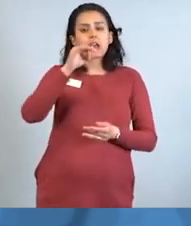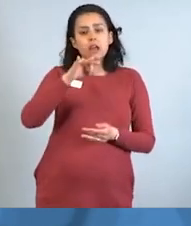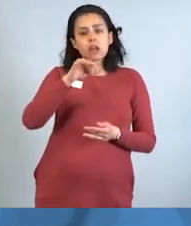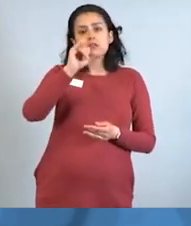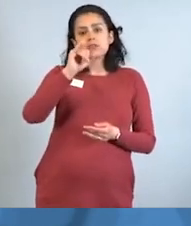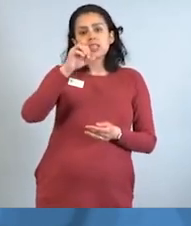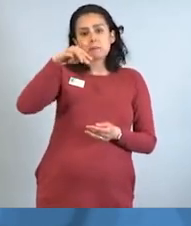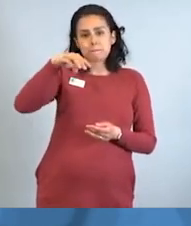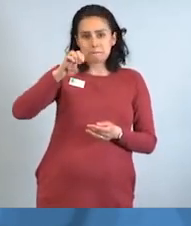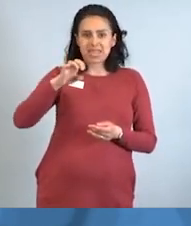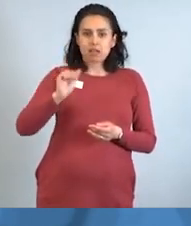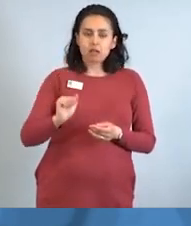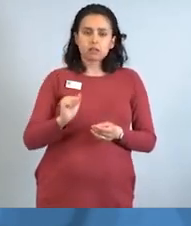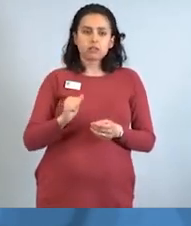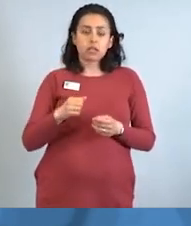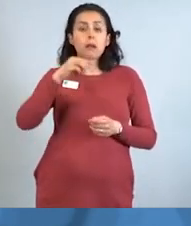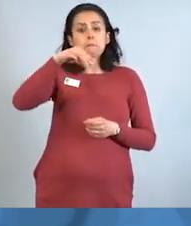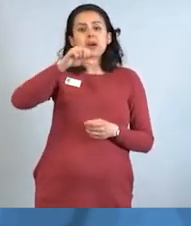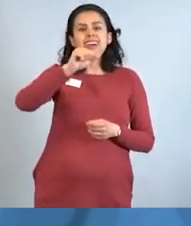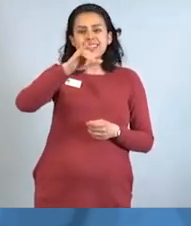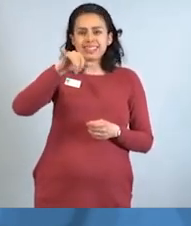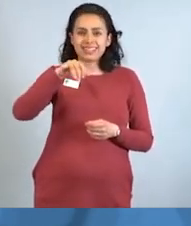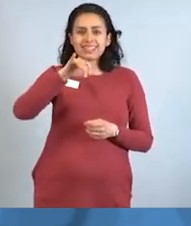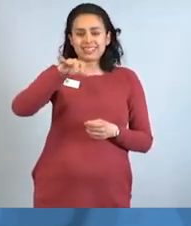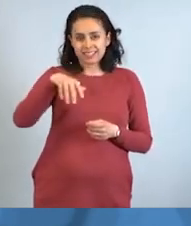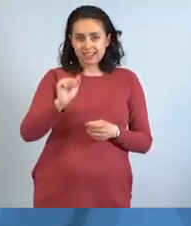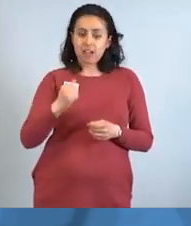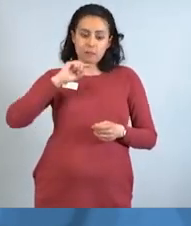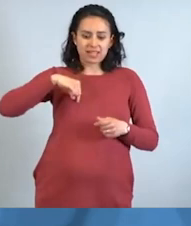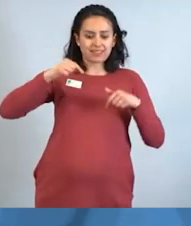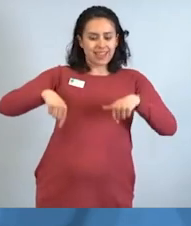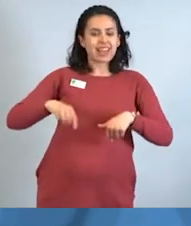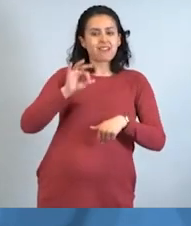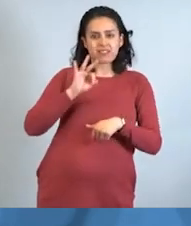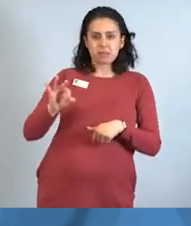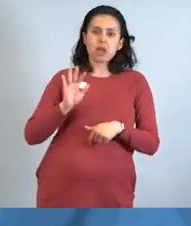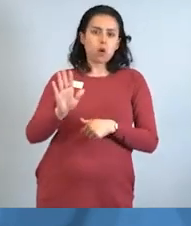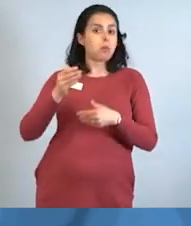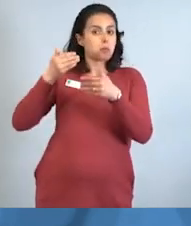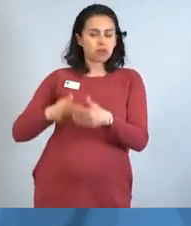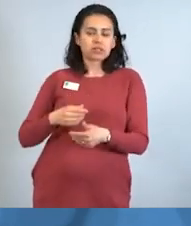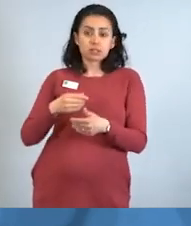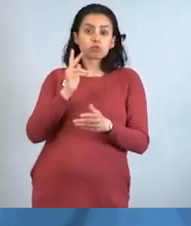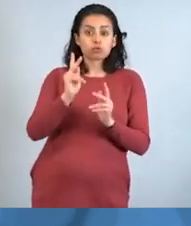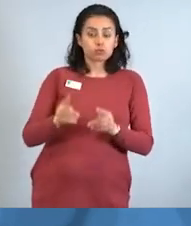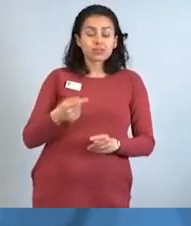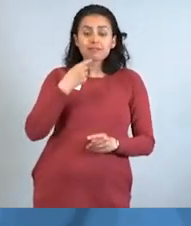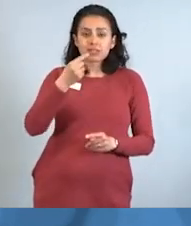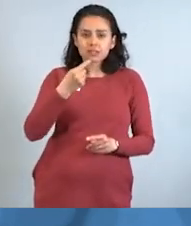ja Maija on täällä vastaamassa Fimean puolesta kysymyksiin, mutta nämä ovat kaikki hyvin avointa.